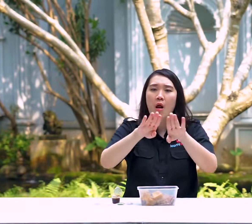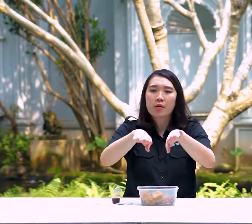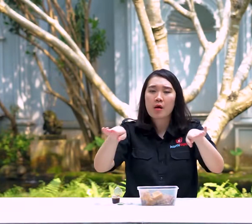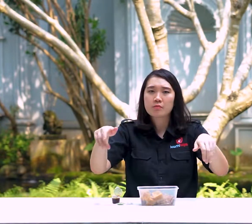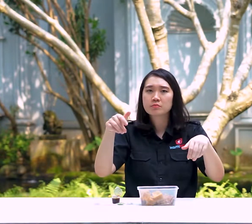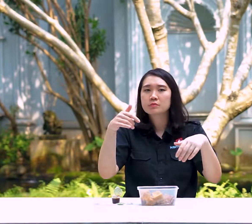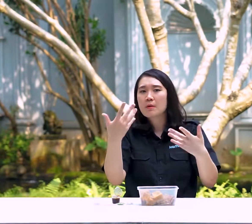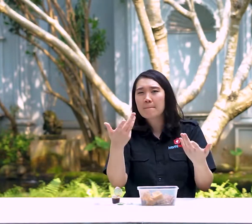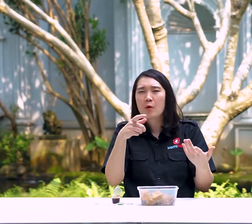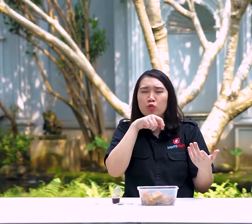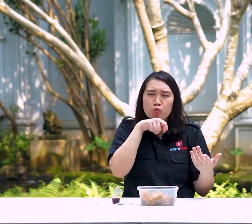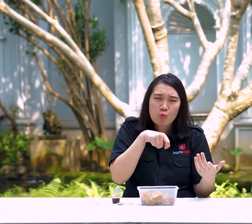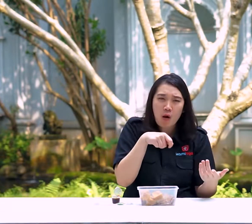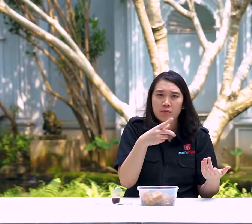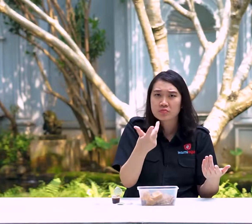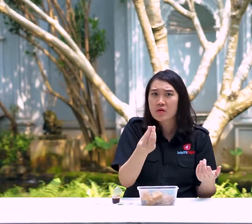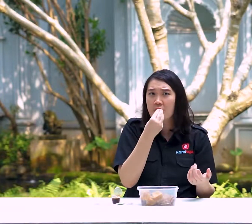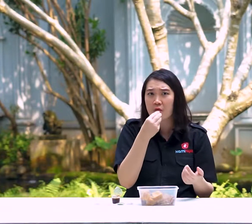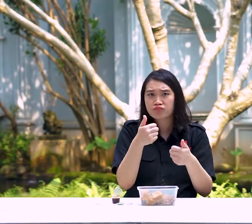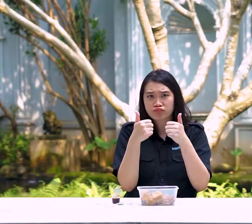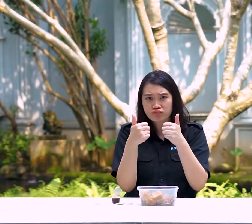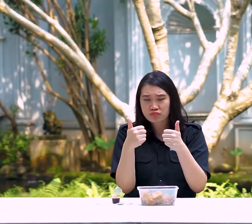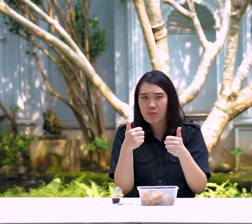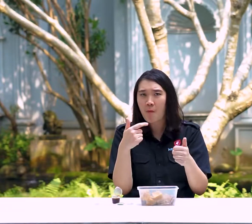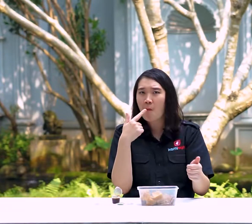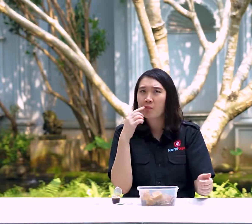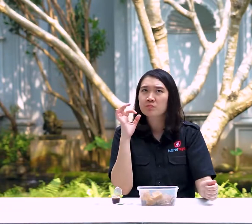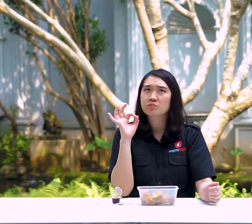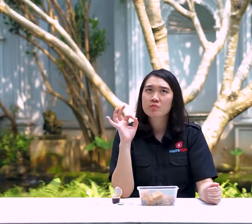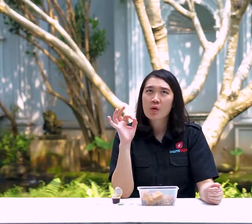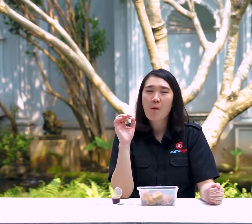Bagus dan aman untuk anak-anak hingga para lansia bisa memakannya.